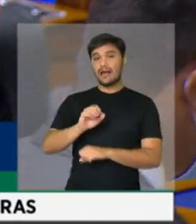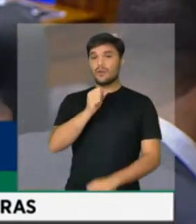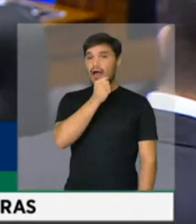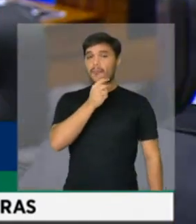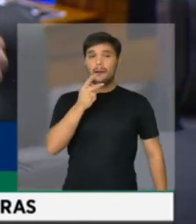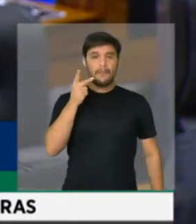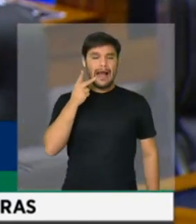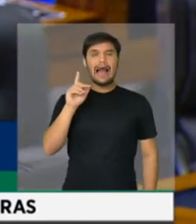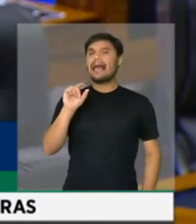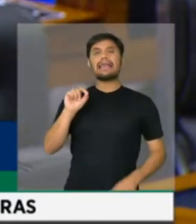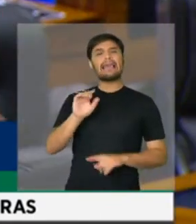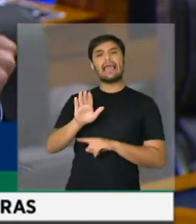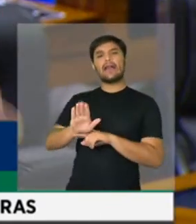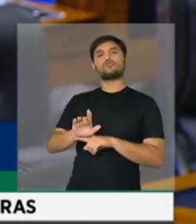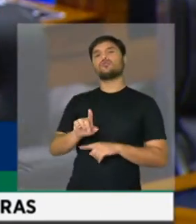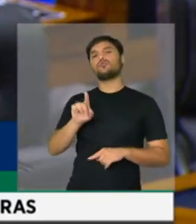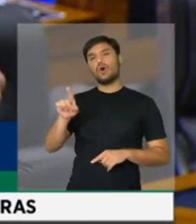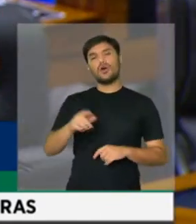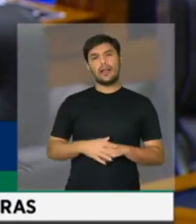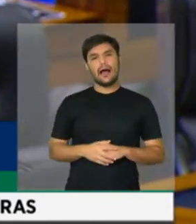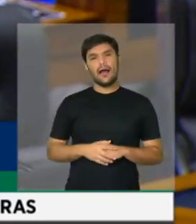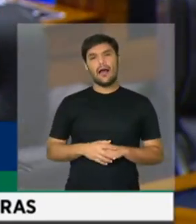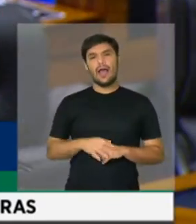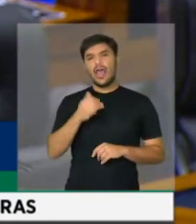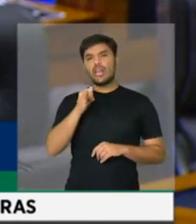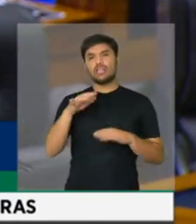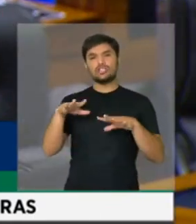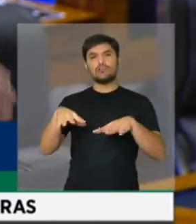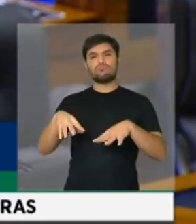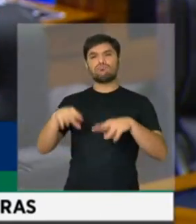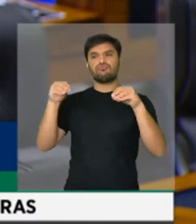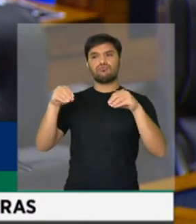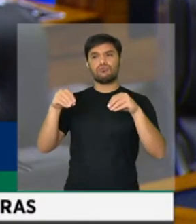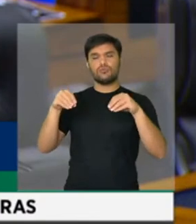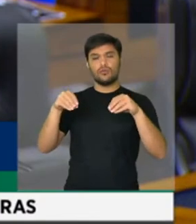QUE OS CUSTOS AUMENTAM PARA O CONSUMIDOR, AS ATENÇÕES COM O DESENVOLVIMENTO, COM A SUSTENTABILIDADE E A QUALIDADE